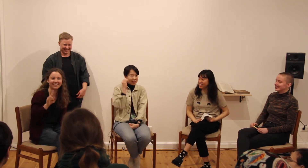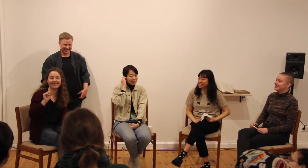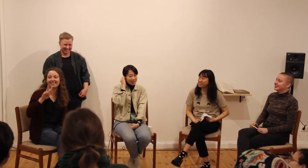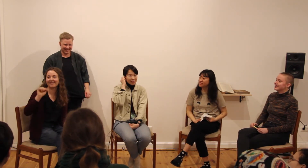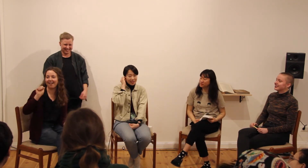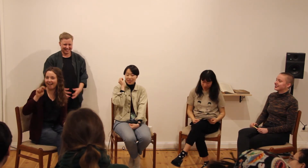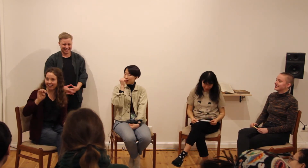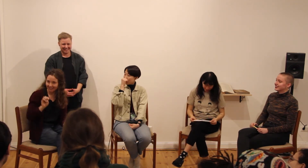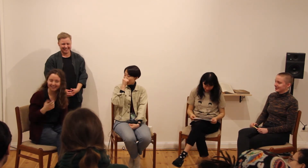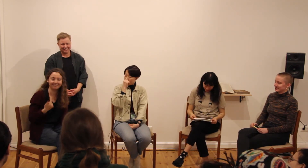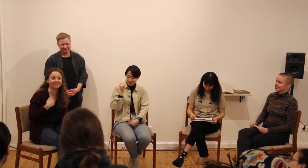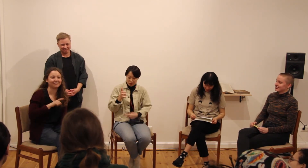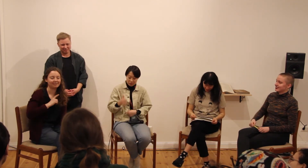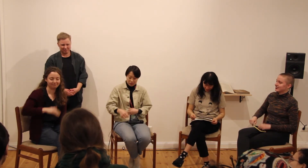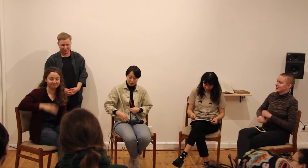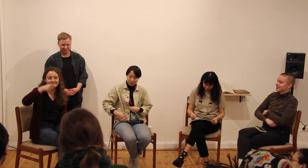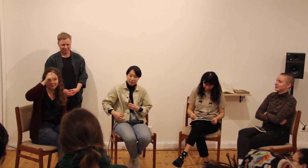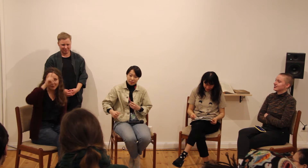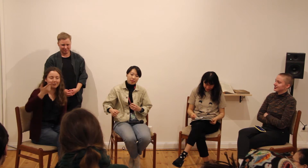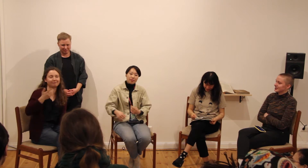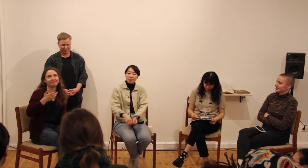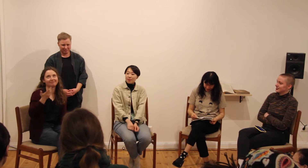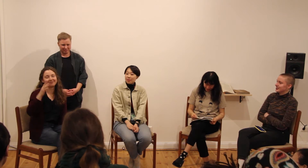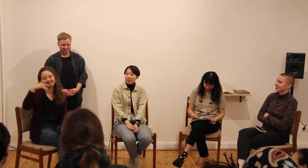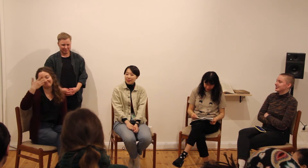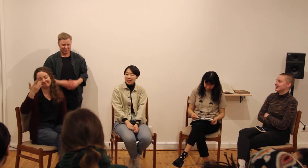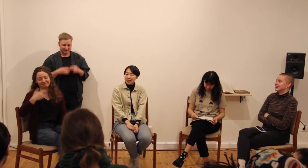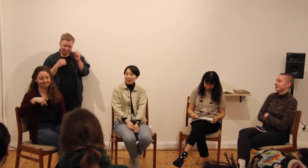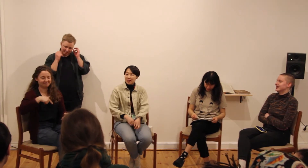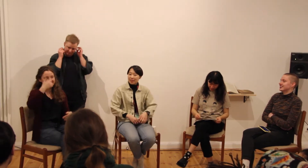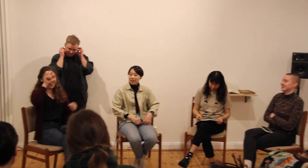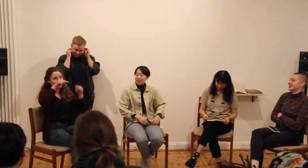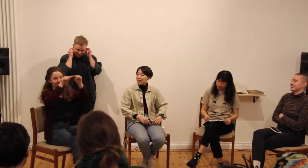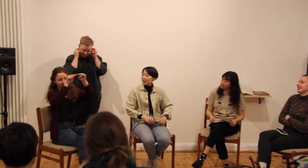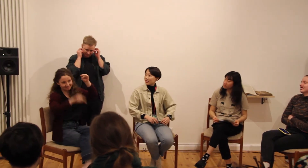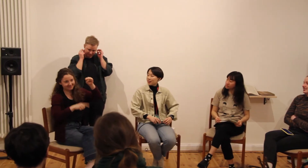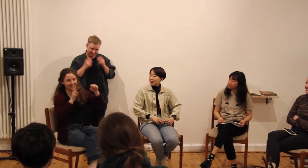Mein Name ist Viviane, ich bin in Deutschland aufgewachsen,